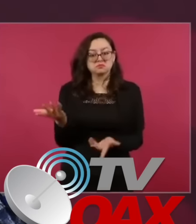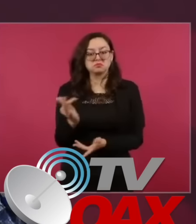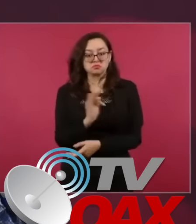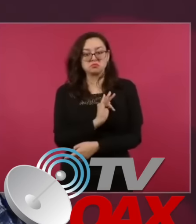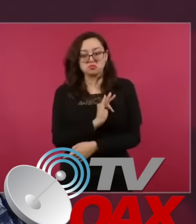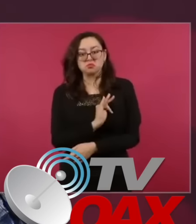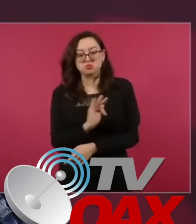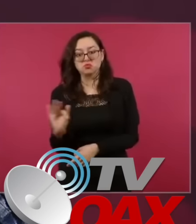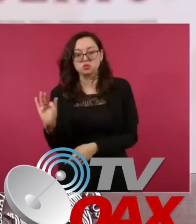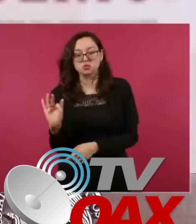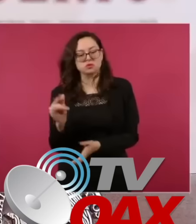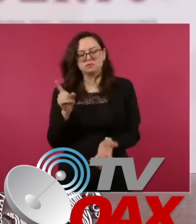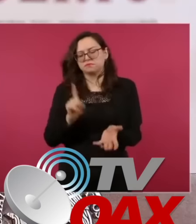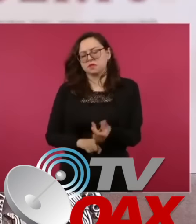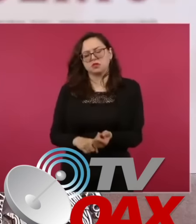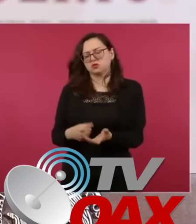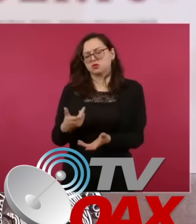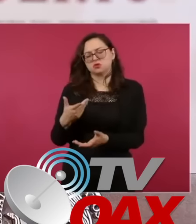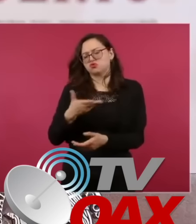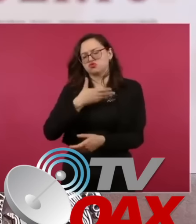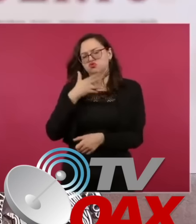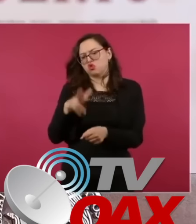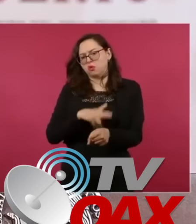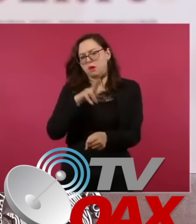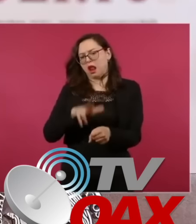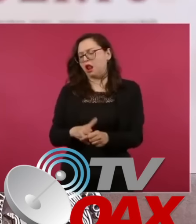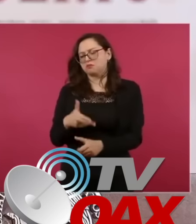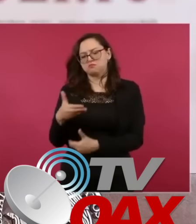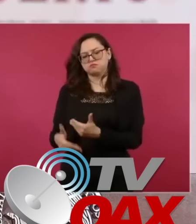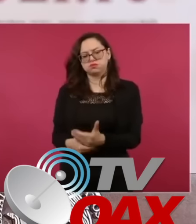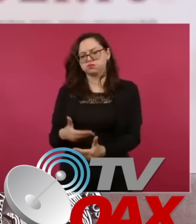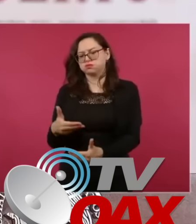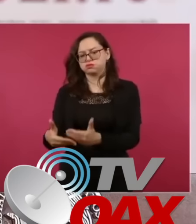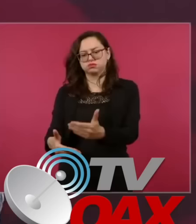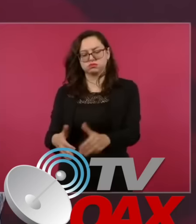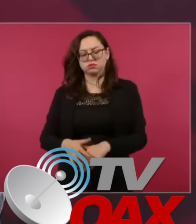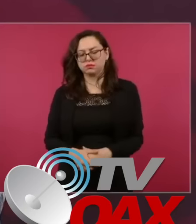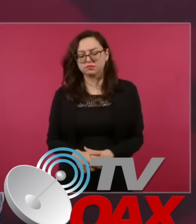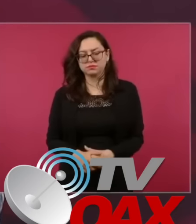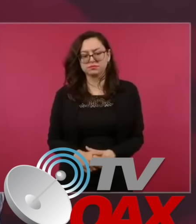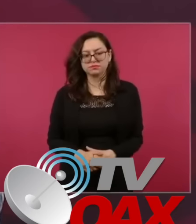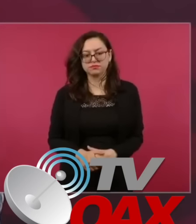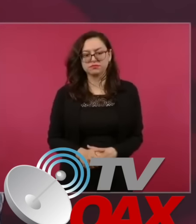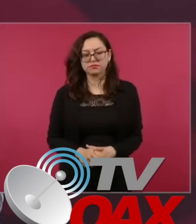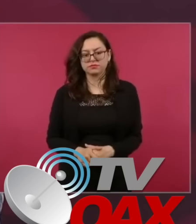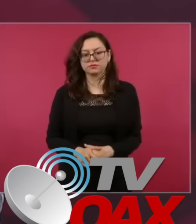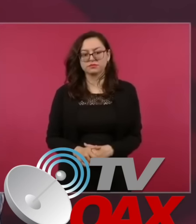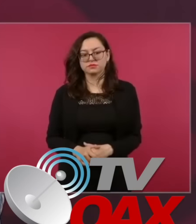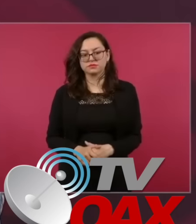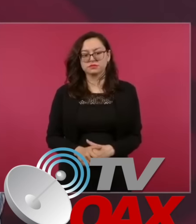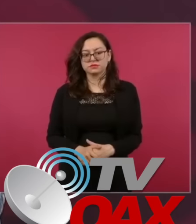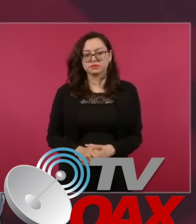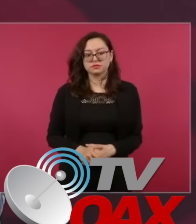de acuerdo al proceso que se sigue para para esas para esos ascensos y tuve la la